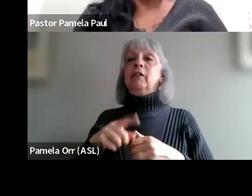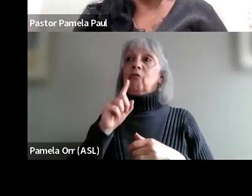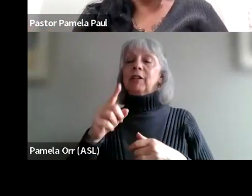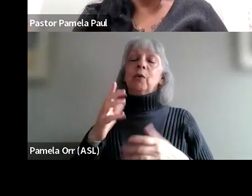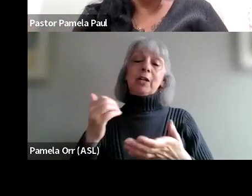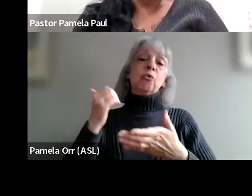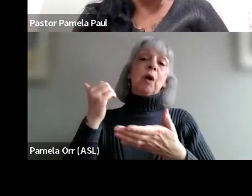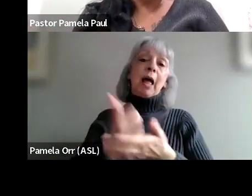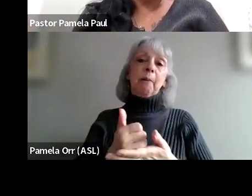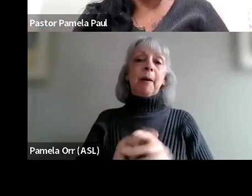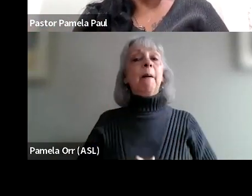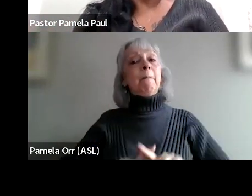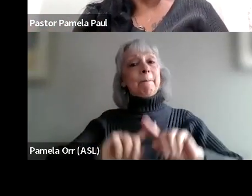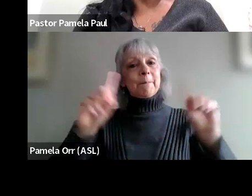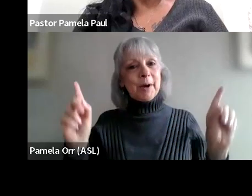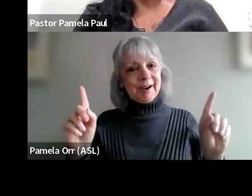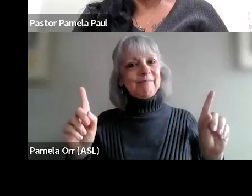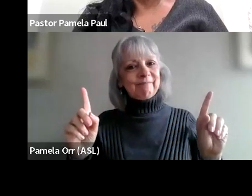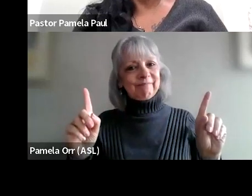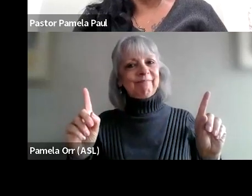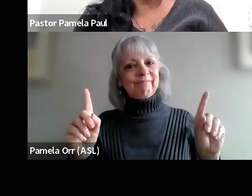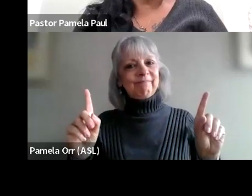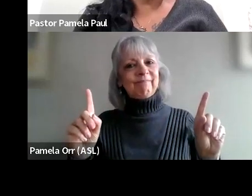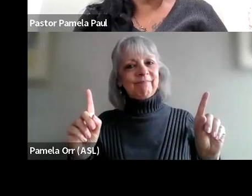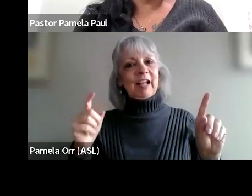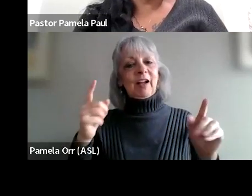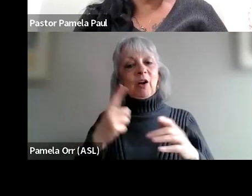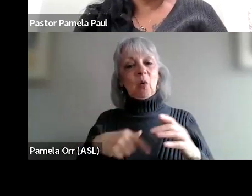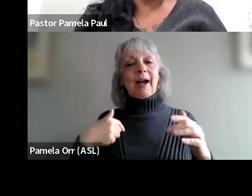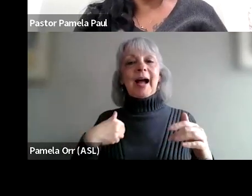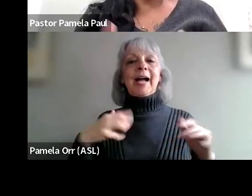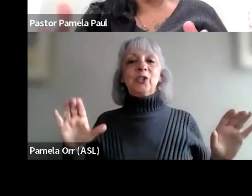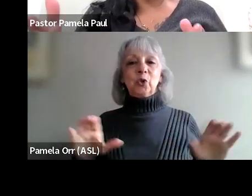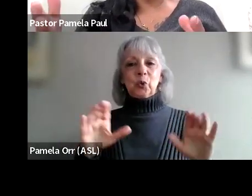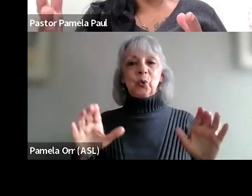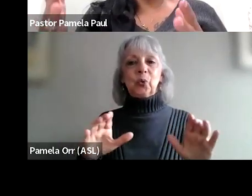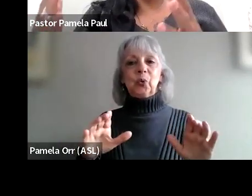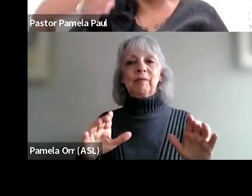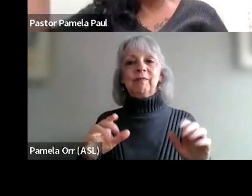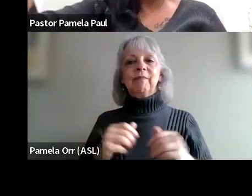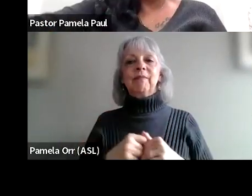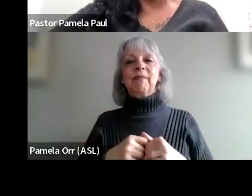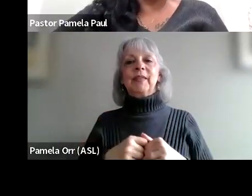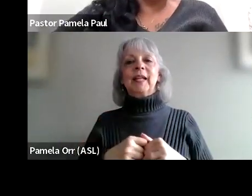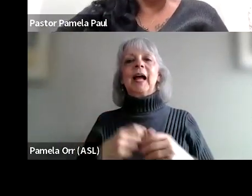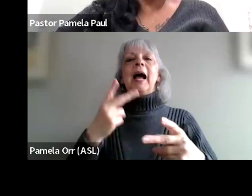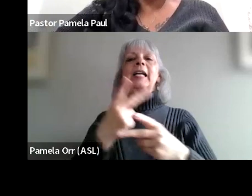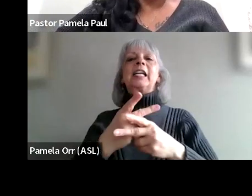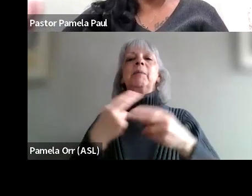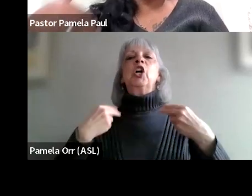Sin embargo, lo que hago es mantener la humanidad ante ellos